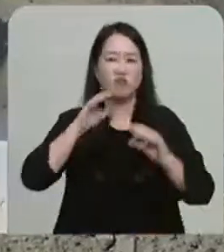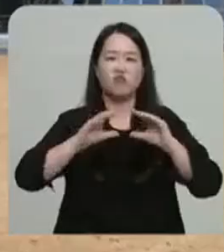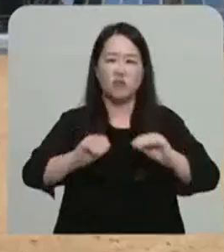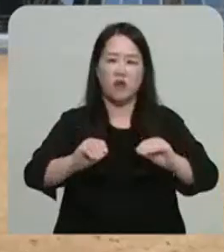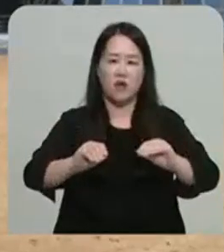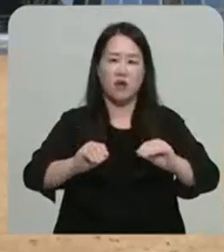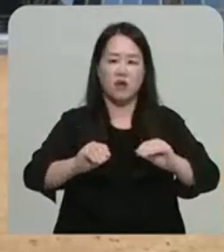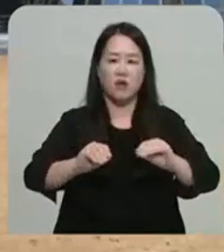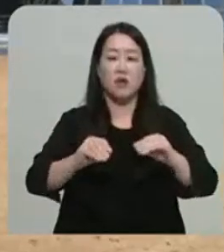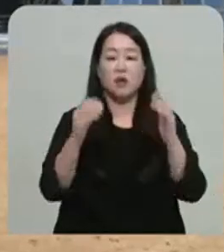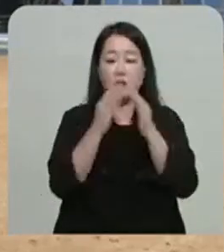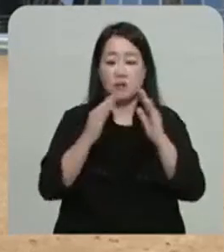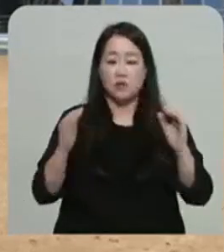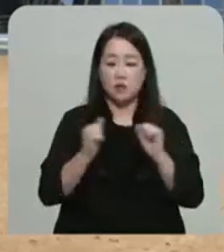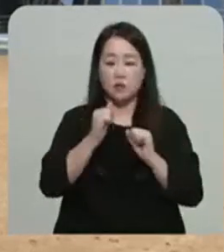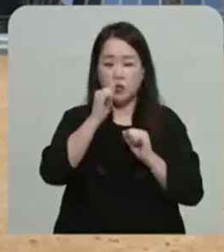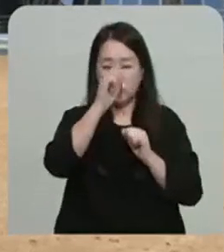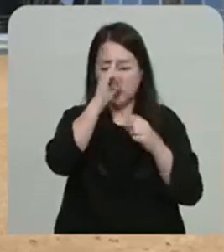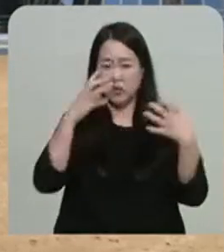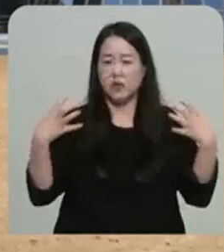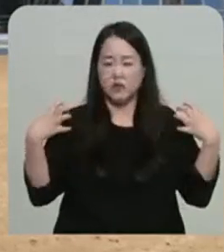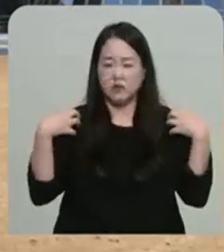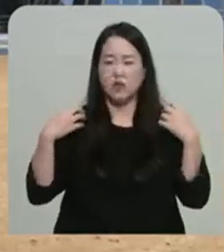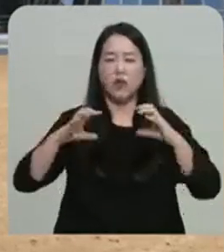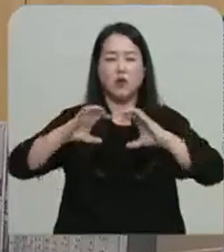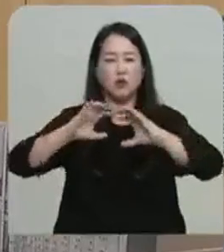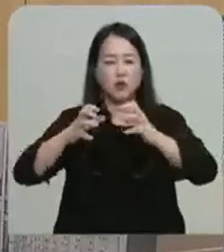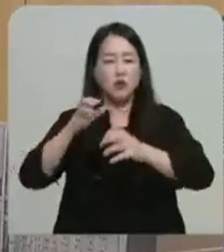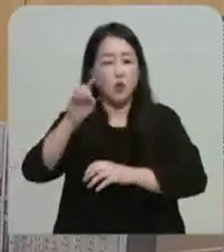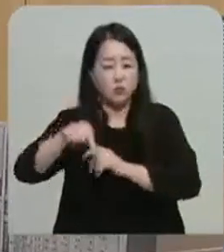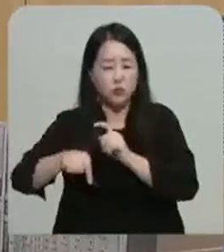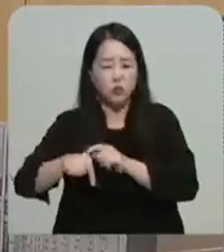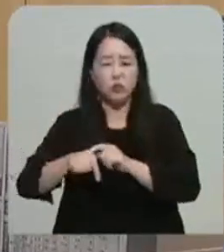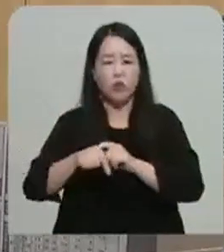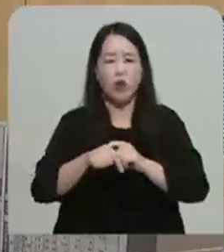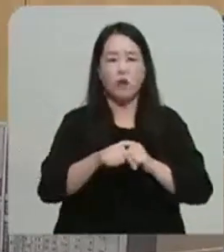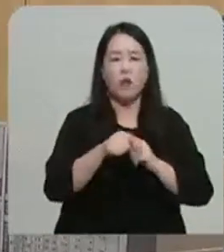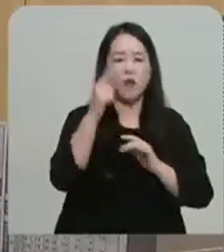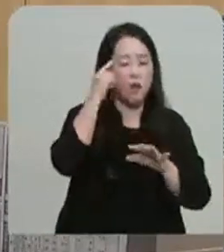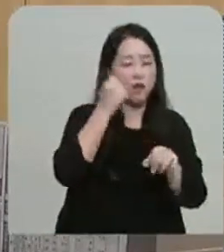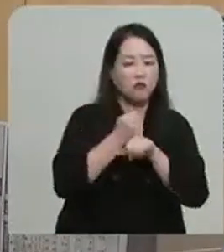전라북도는 국토부와 용역 기관 등을 찾아 새만금 사업의 시급성 을 알리며 설득에 나섰습니다.